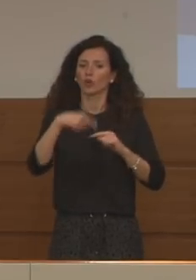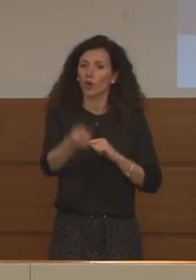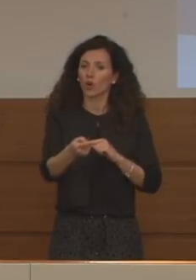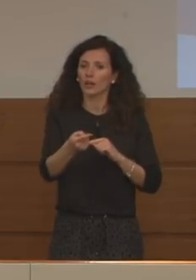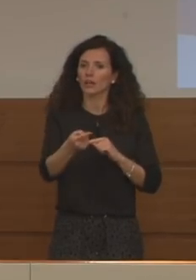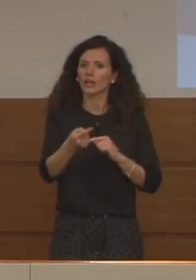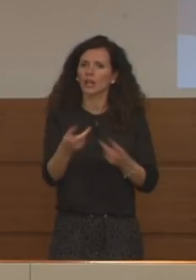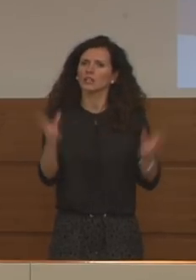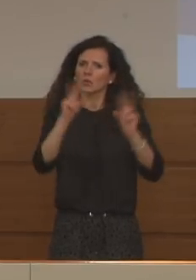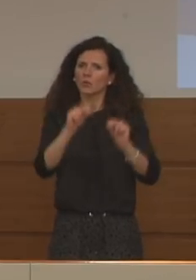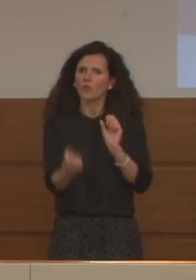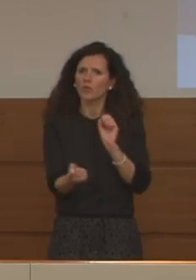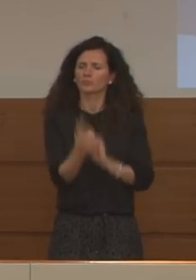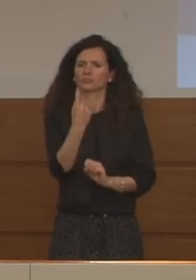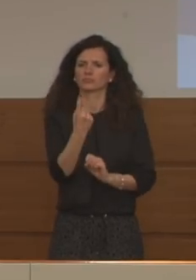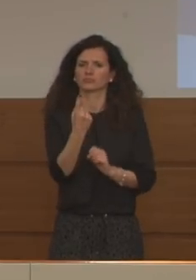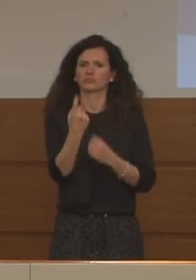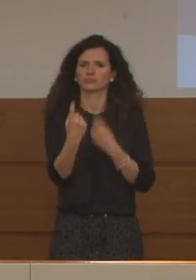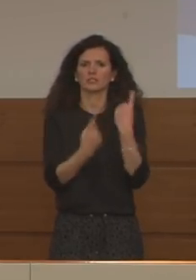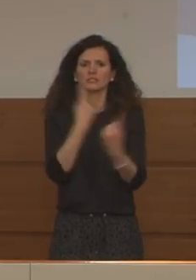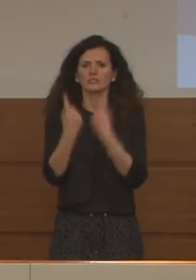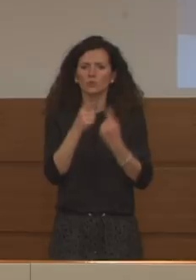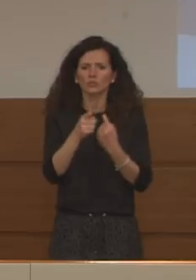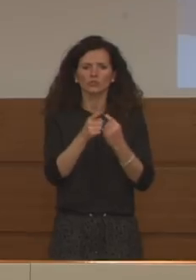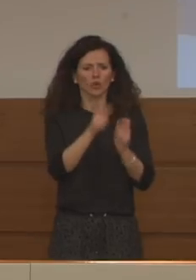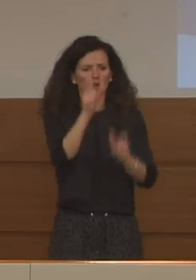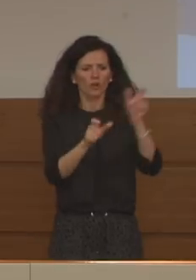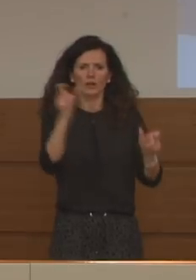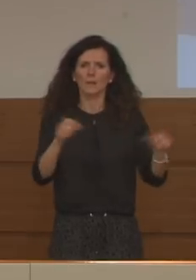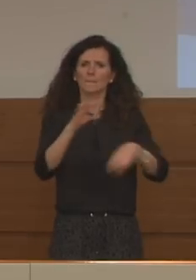continuare ad avere questo numero di casi è fare in modo che positivi non